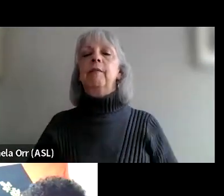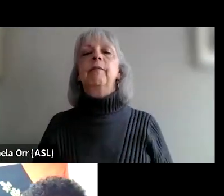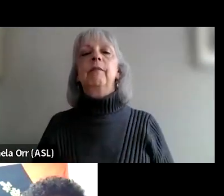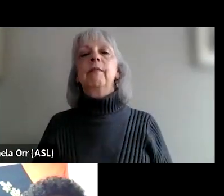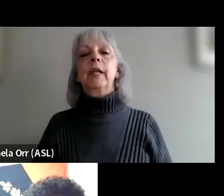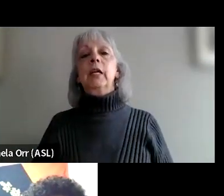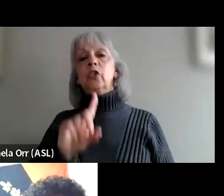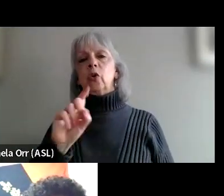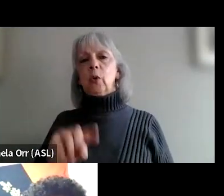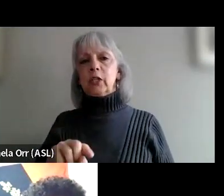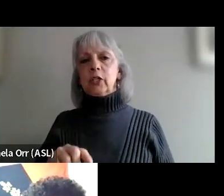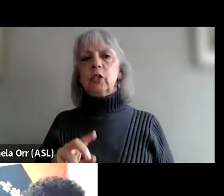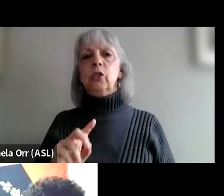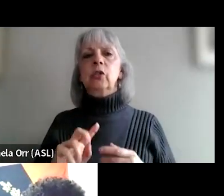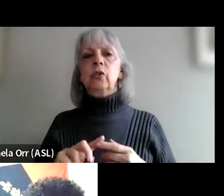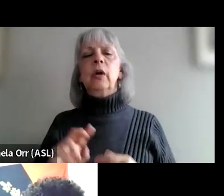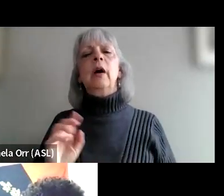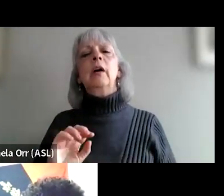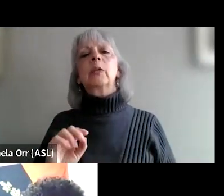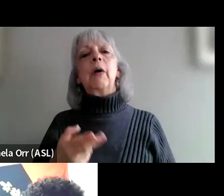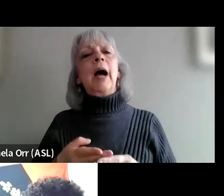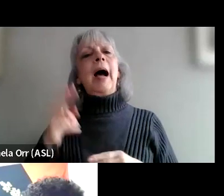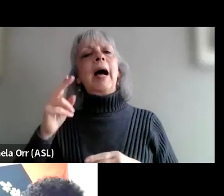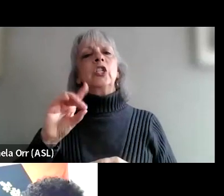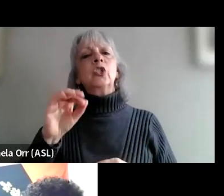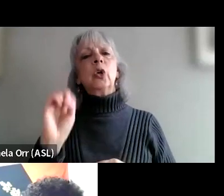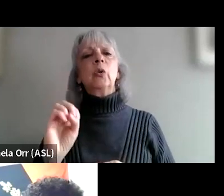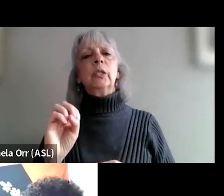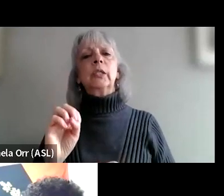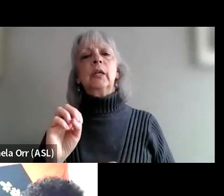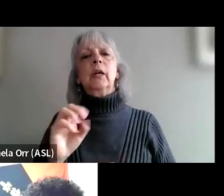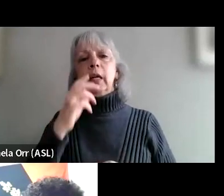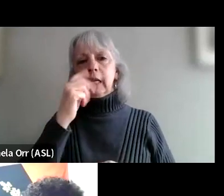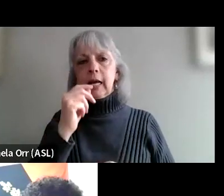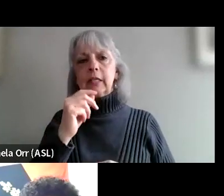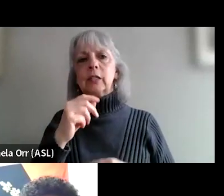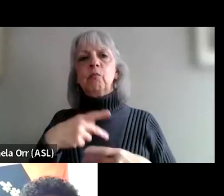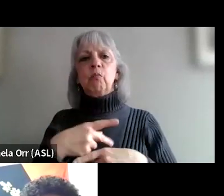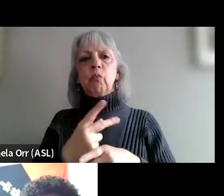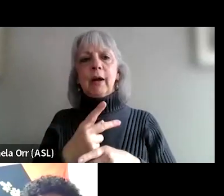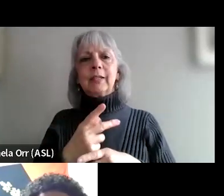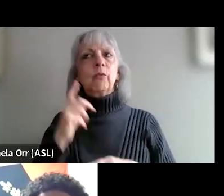Hubo una pregunta sobre los tipos de naloxona de mayor dosis. En los últimos meses hemos escuchado cada vez más sobre esos productos.